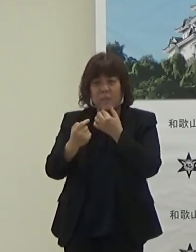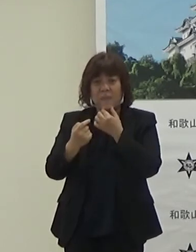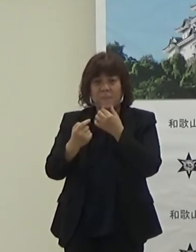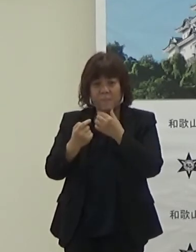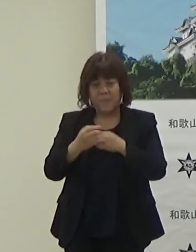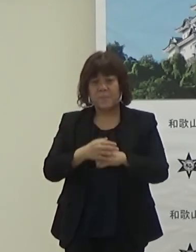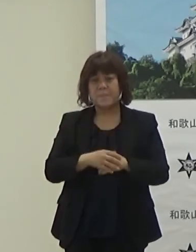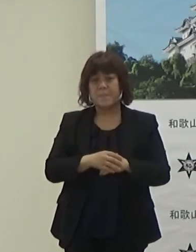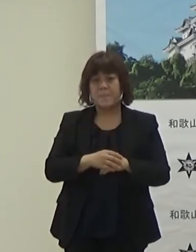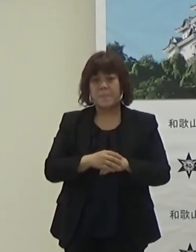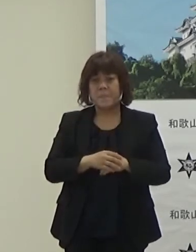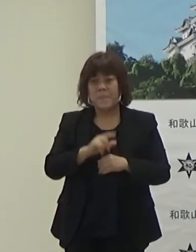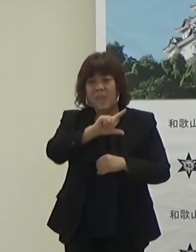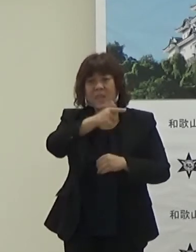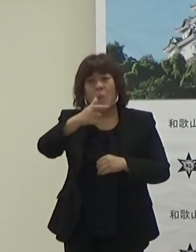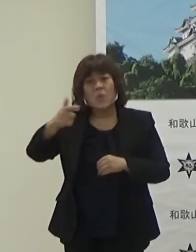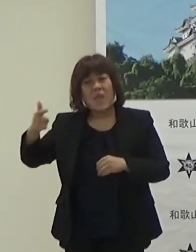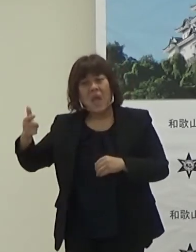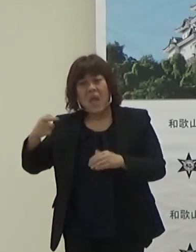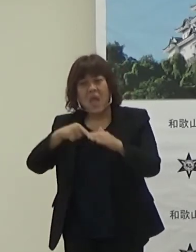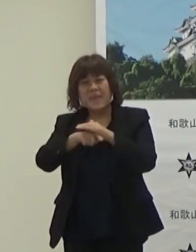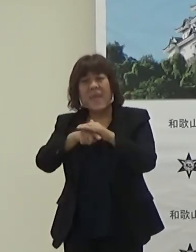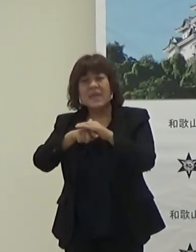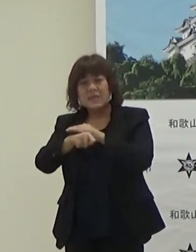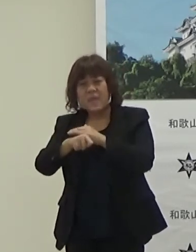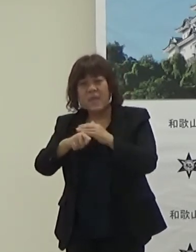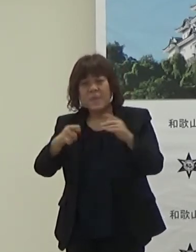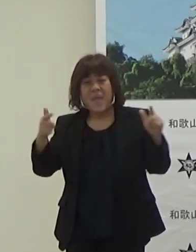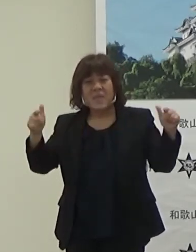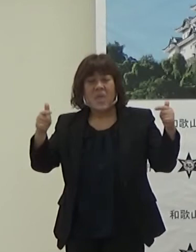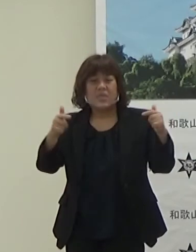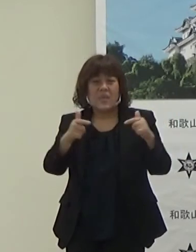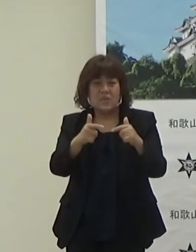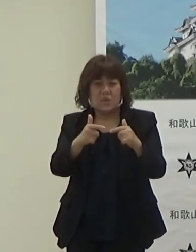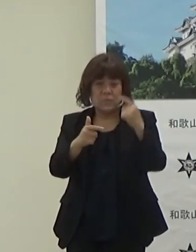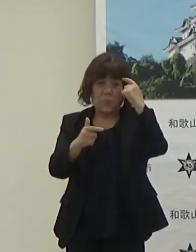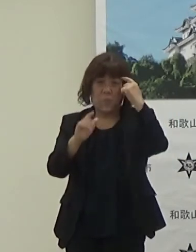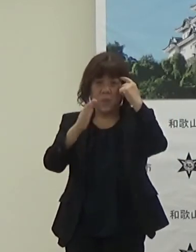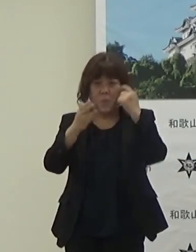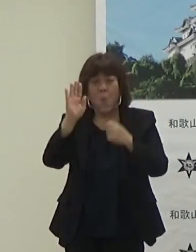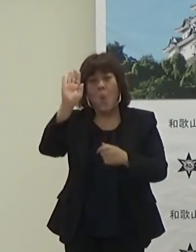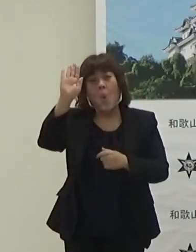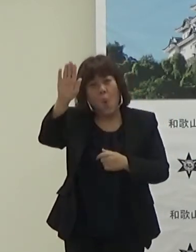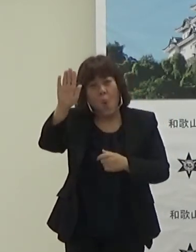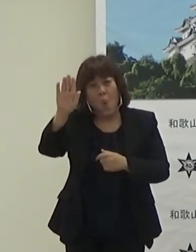様々な要因で、そうしたことになって るんですけども今後将来を考えると